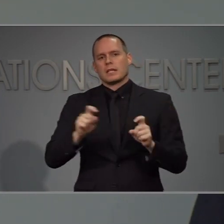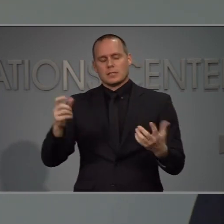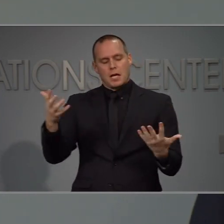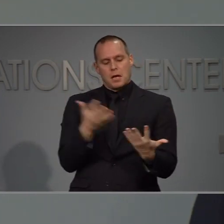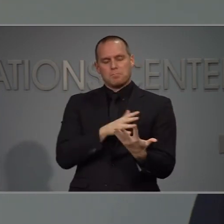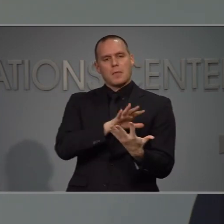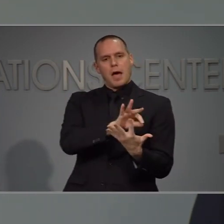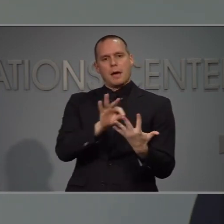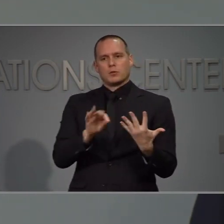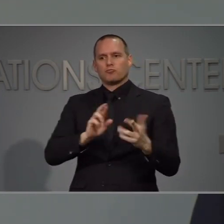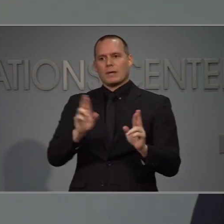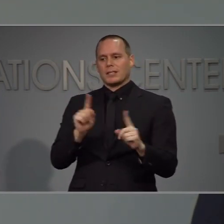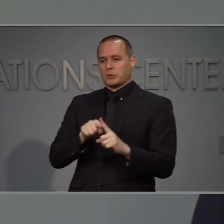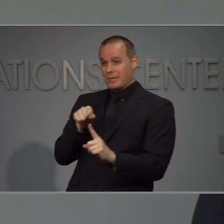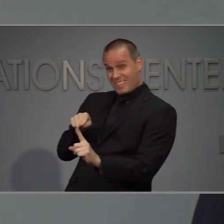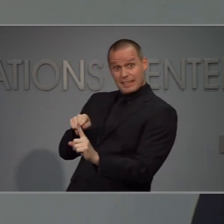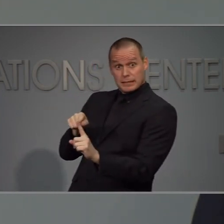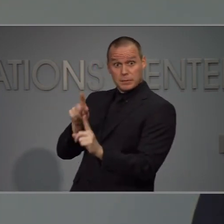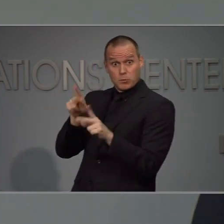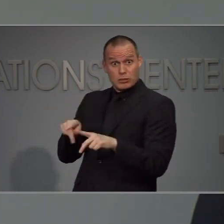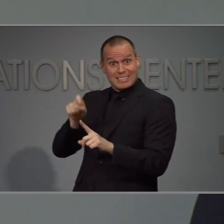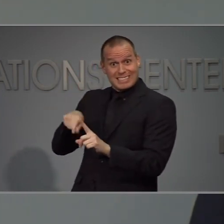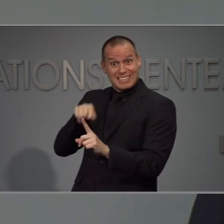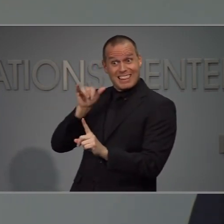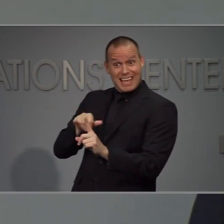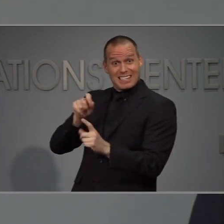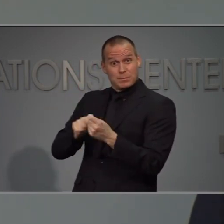asegura que el recibimos información precisa para los